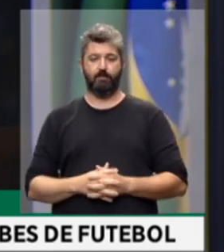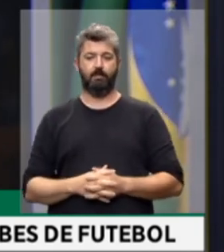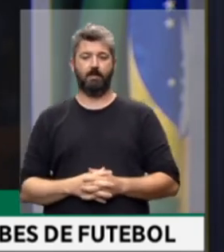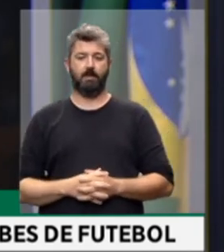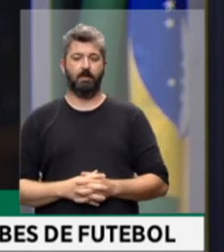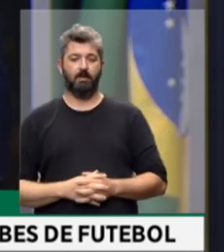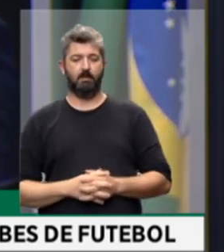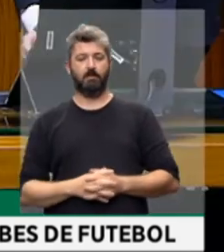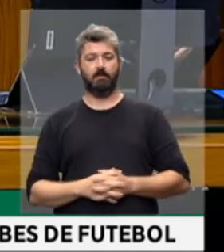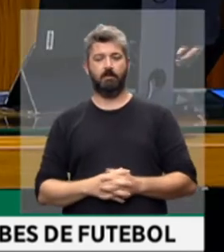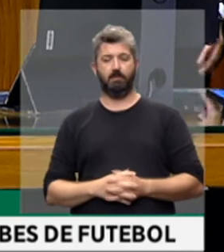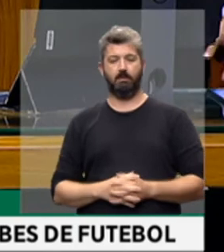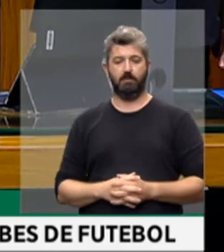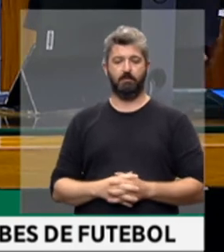LEI 1013/20 E PELA COMISSÃO DE FINANÇAS, TRIBUTAÇÃO